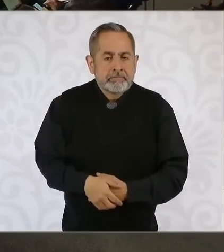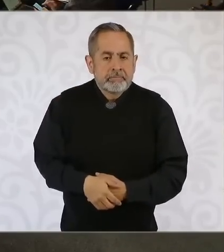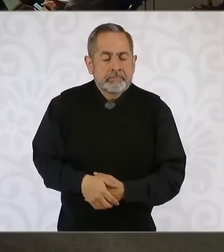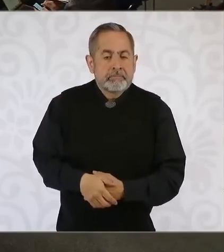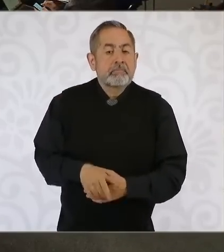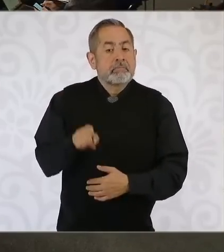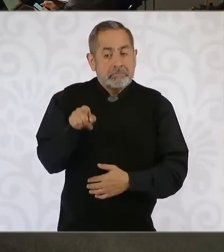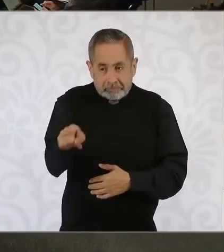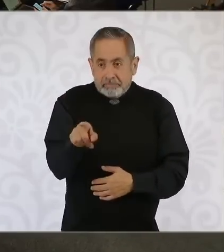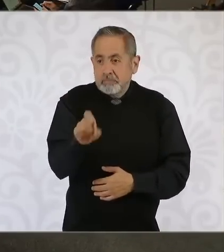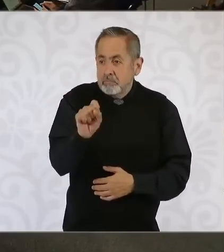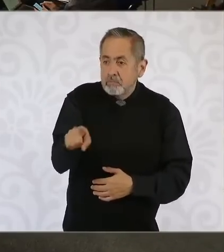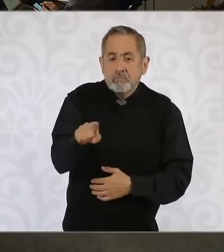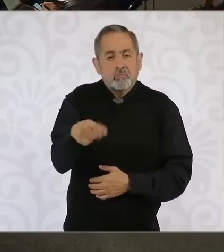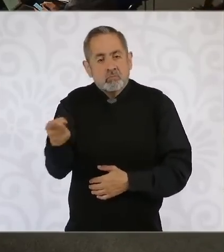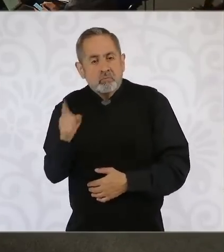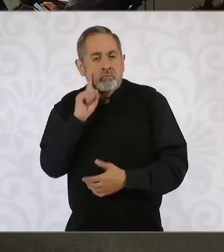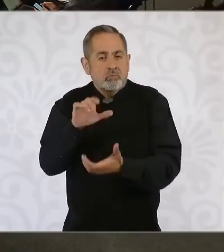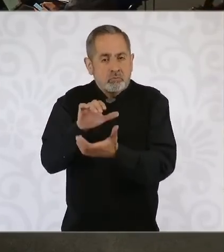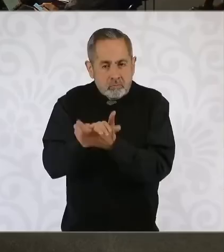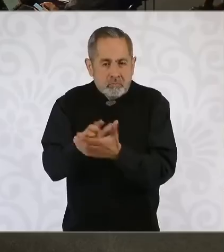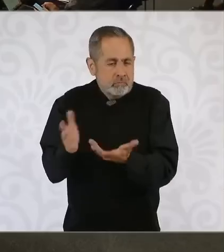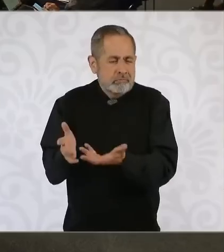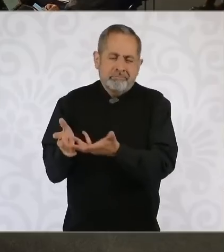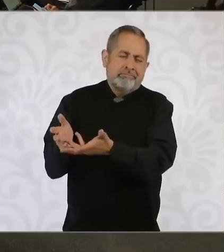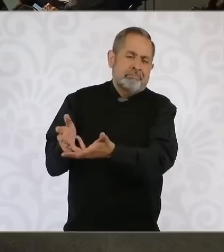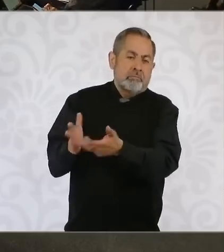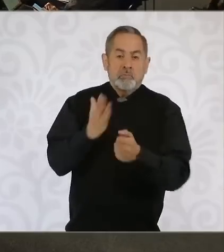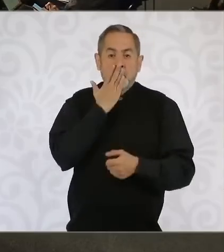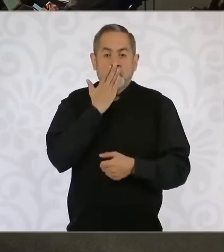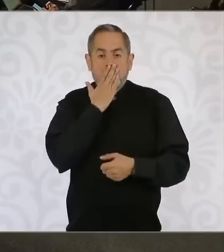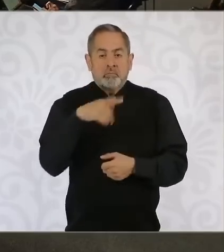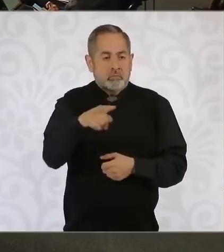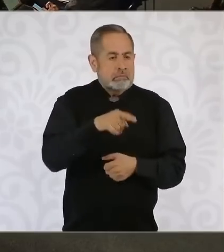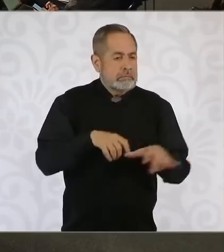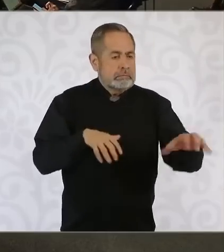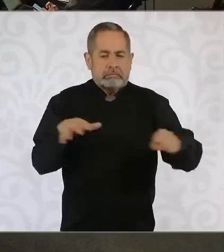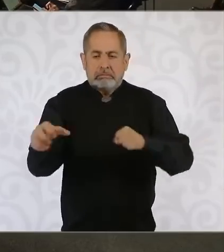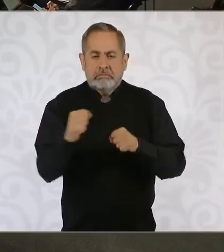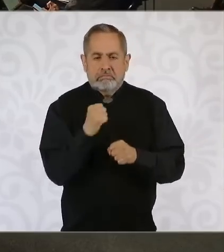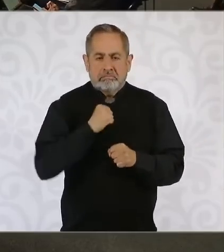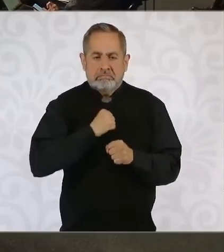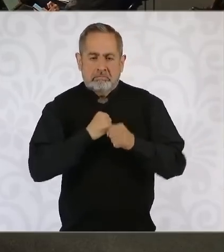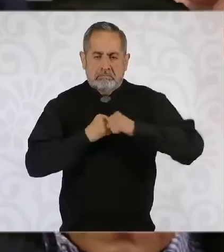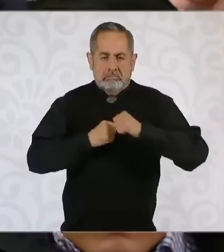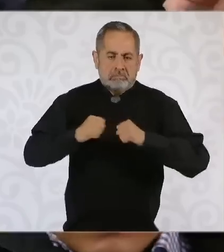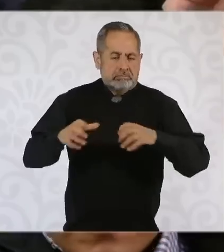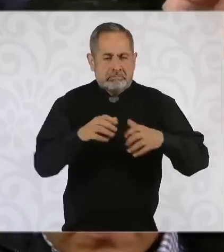su esposa y bueno ya Sonora pues tienen un montón de gente el nepotismo que usted dice que ya lo va